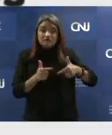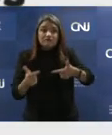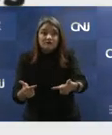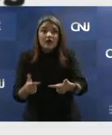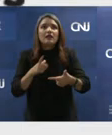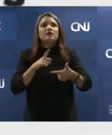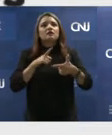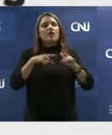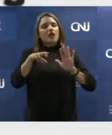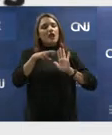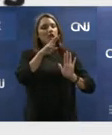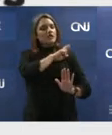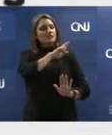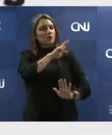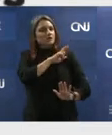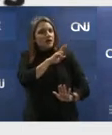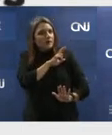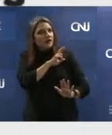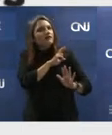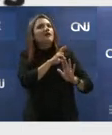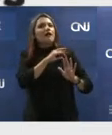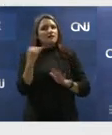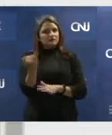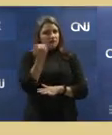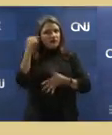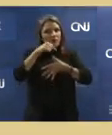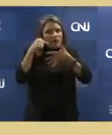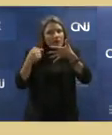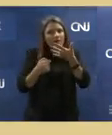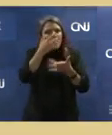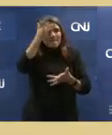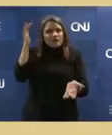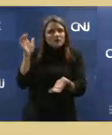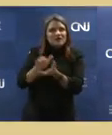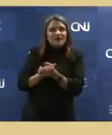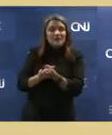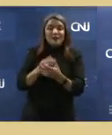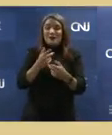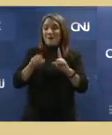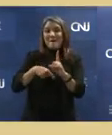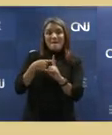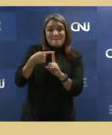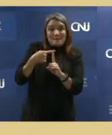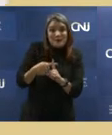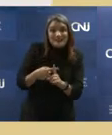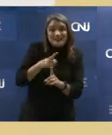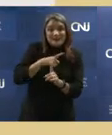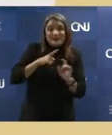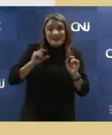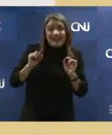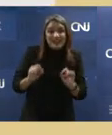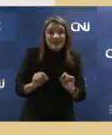obrigações e responsabilidades aos noivos. Os benefícios do casamento civil vão muito além